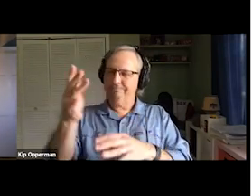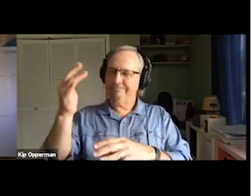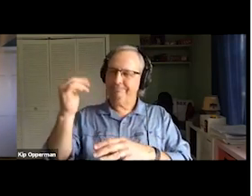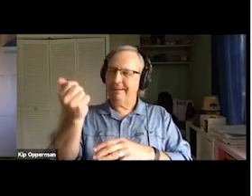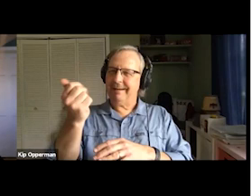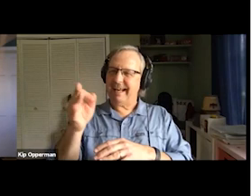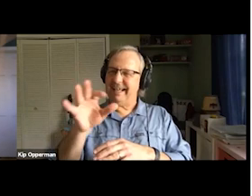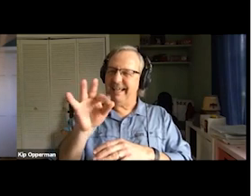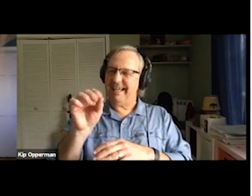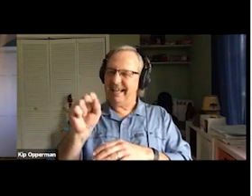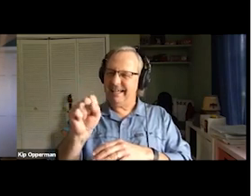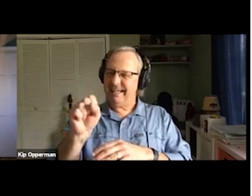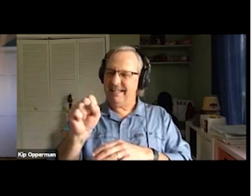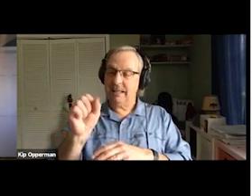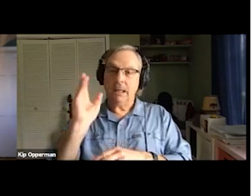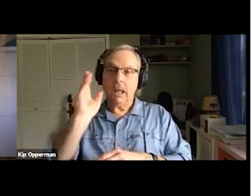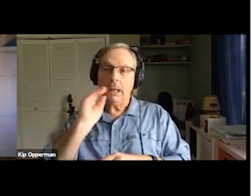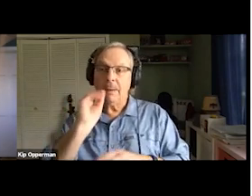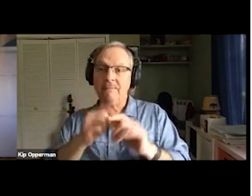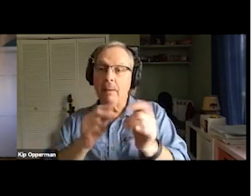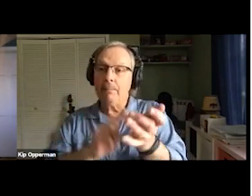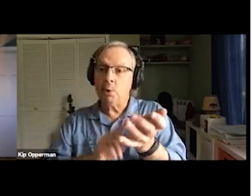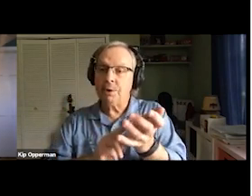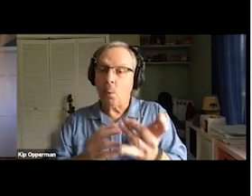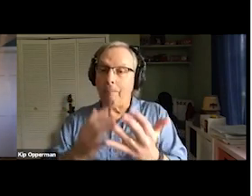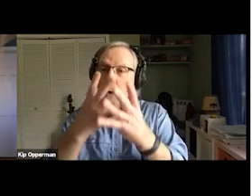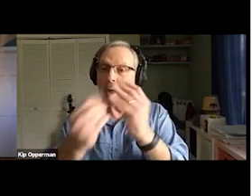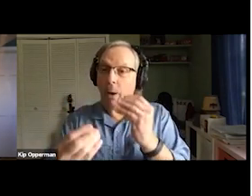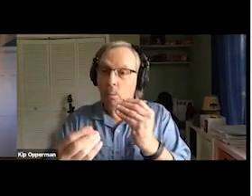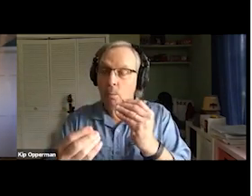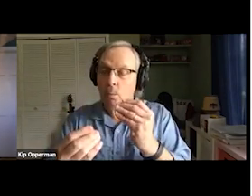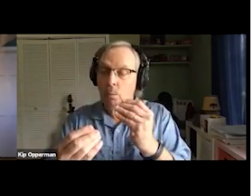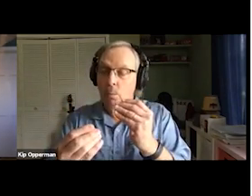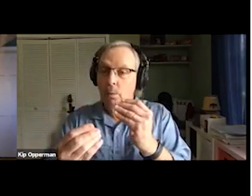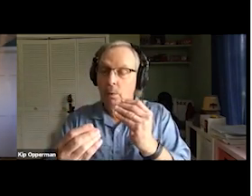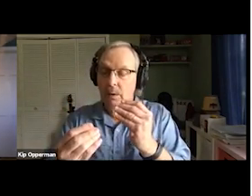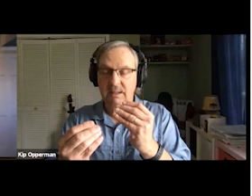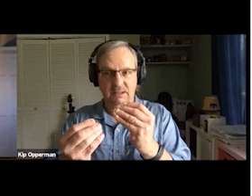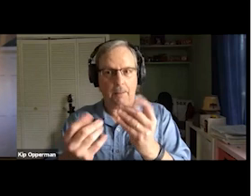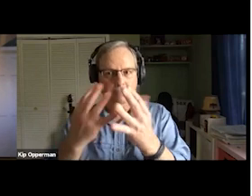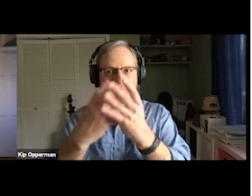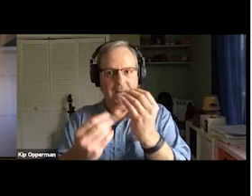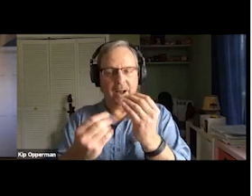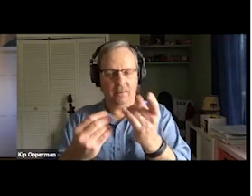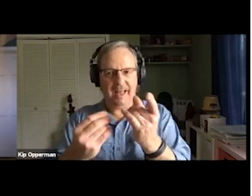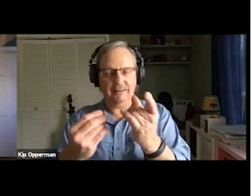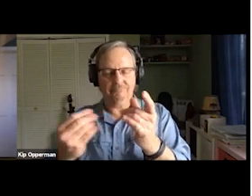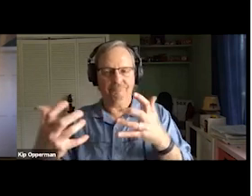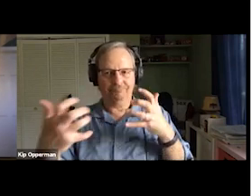en referencia a una experiencia de enfermeras con agotamiento. Y definitivamente hay un nivel de agotamiento que se tiene en cuenta en la fatiga por compasión,